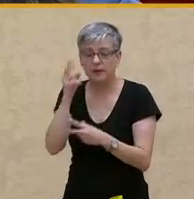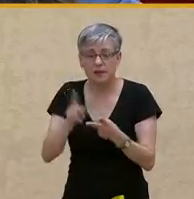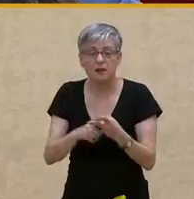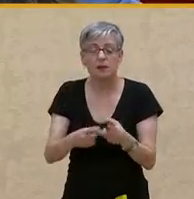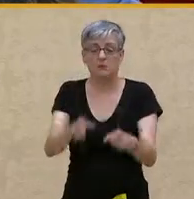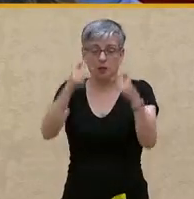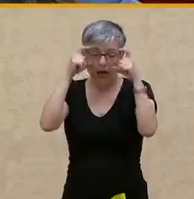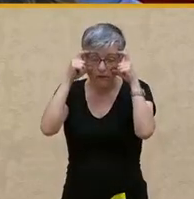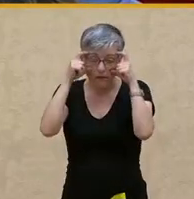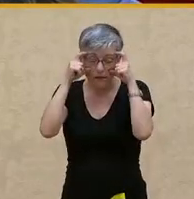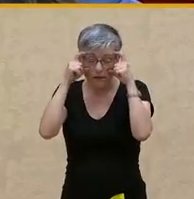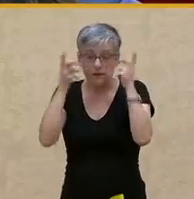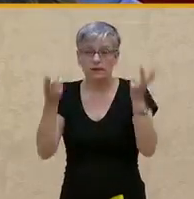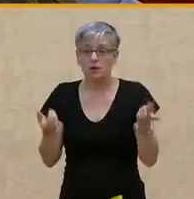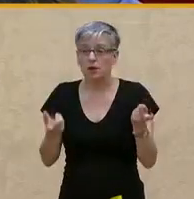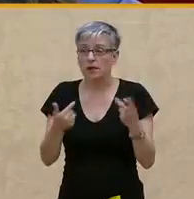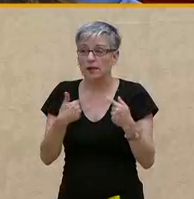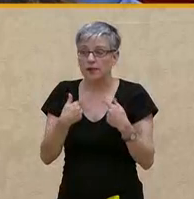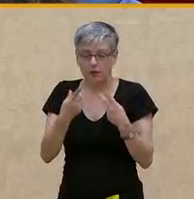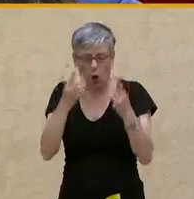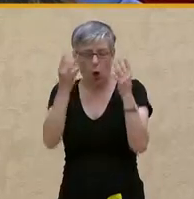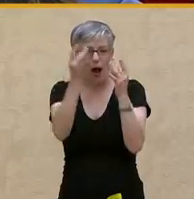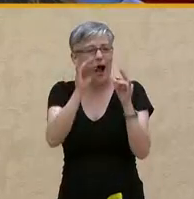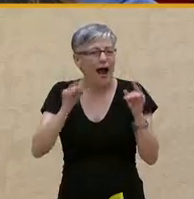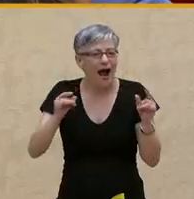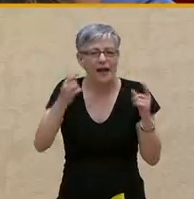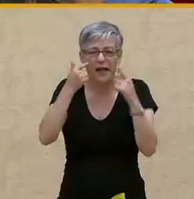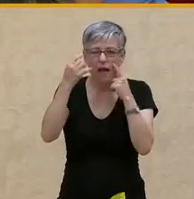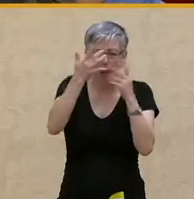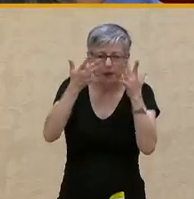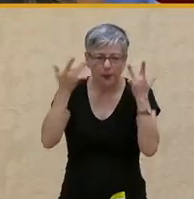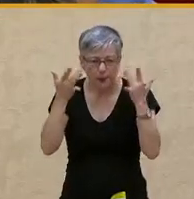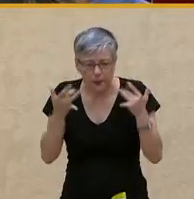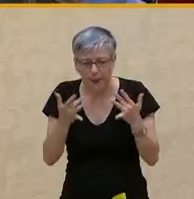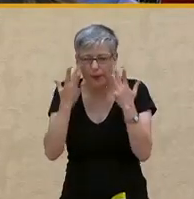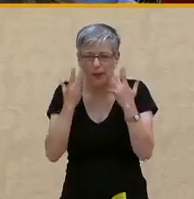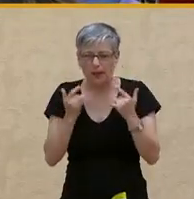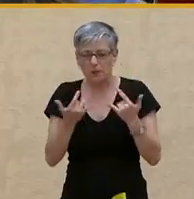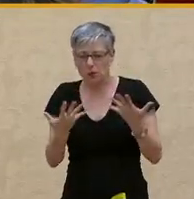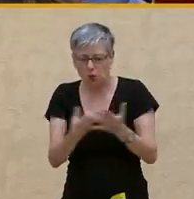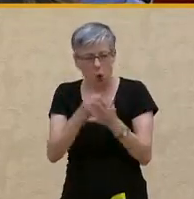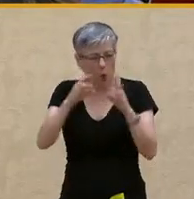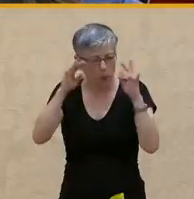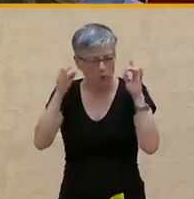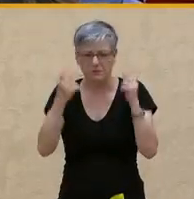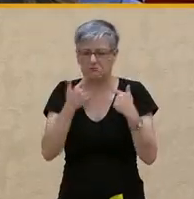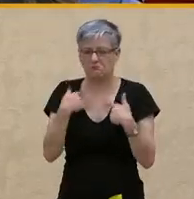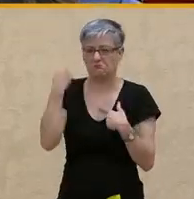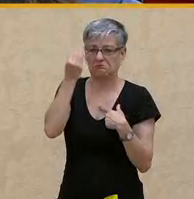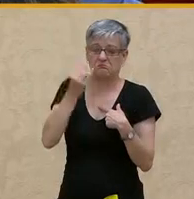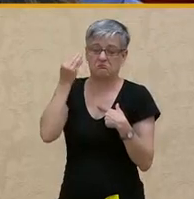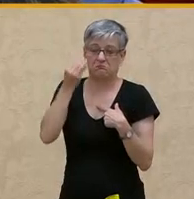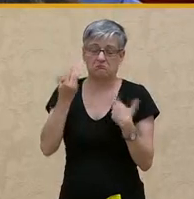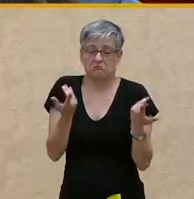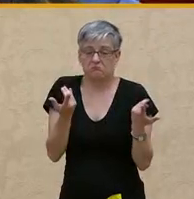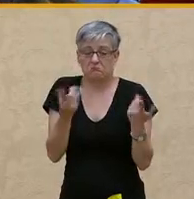gafas, me quitaron toda la arena que tenía en los ojos cuando me caí y me dijeron que sí, que podía